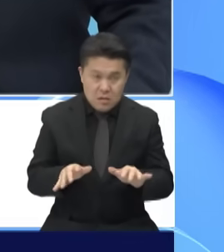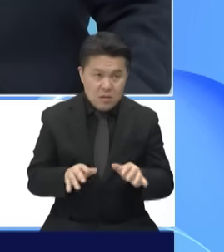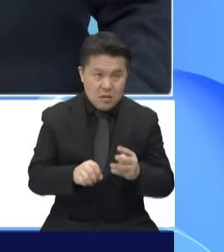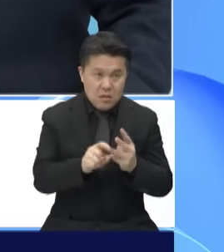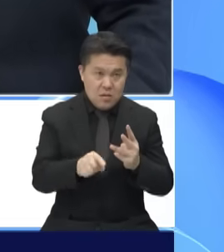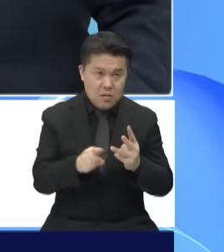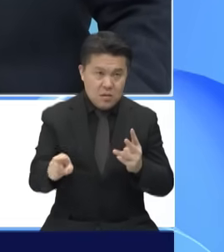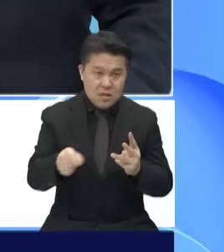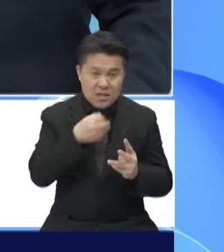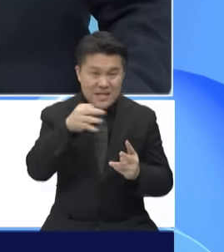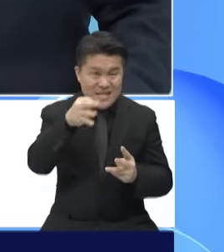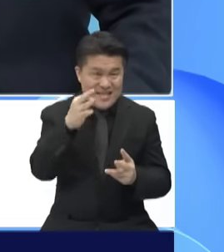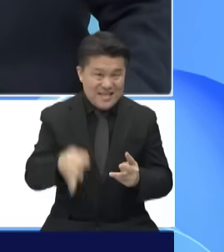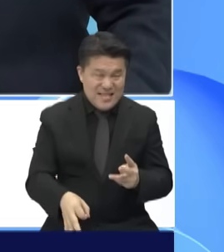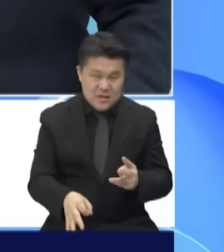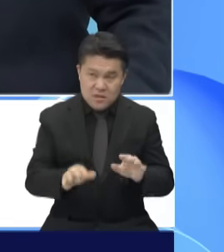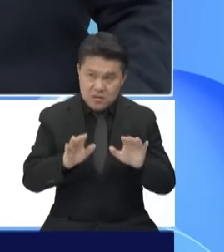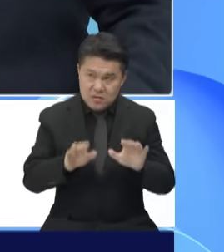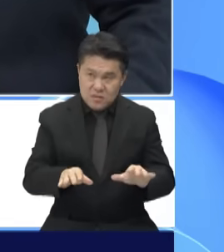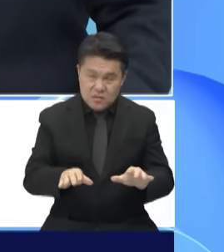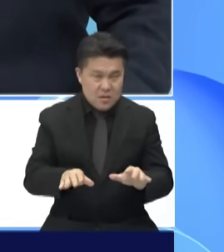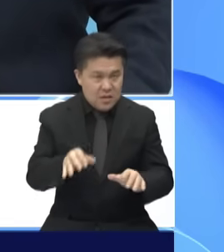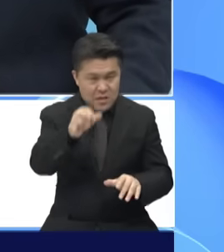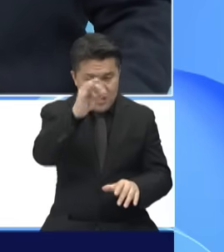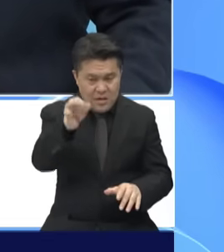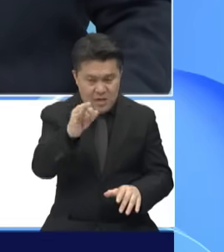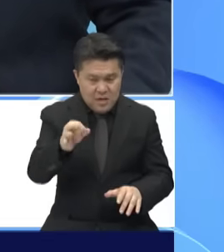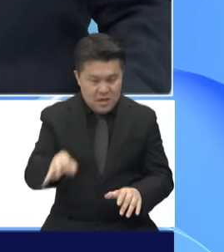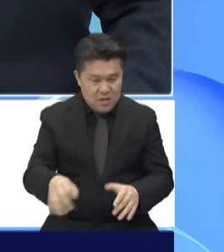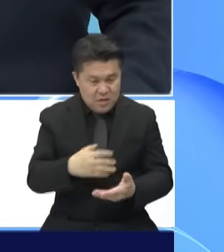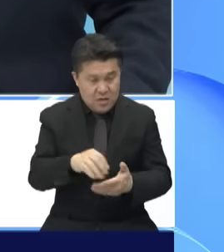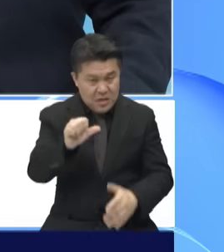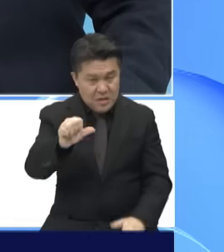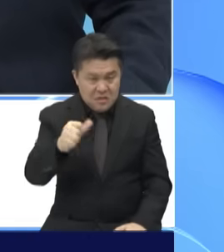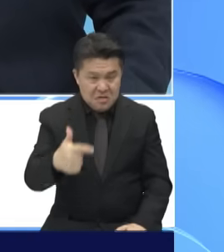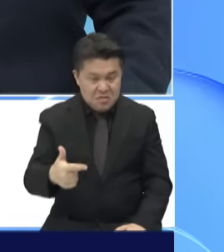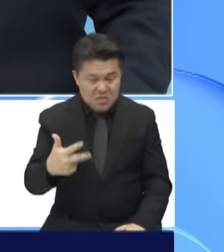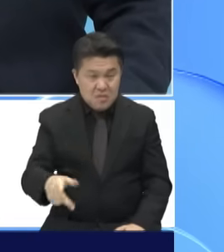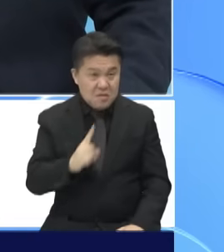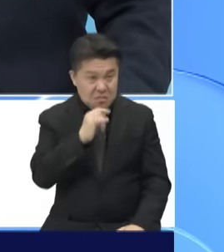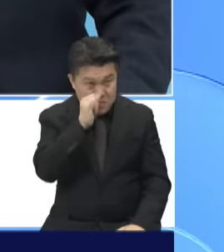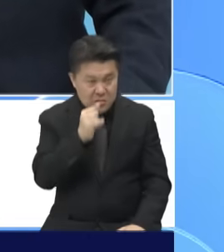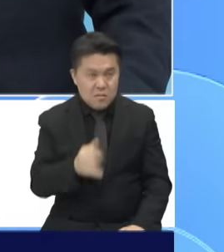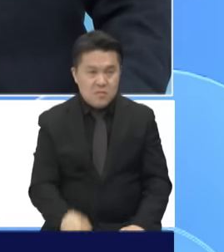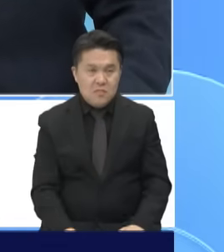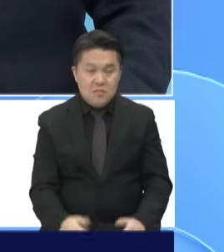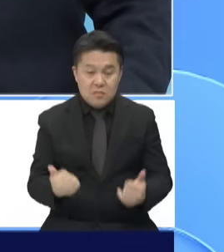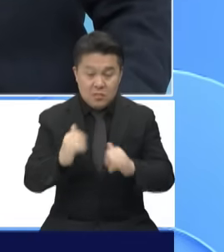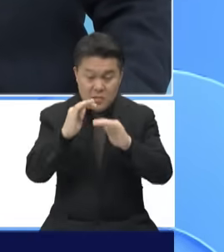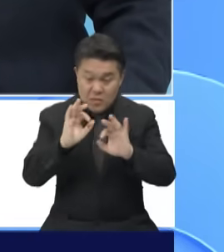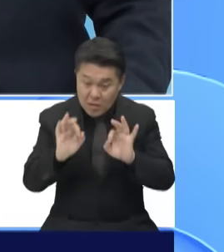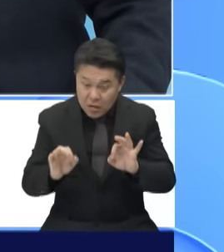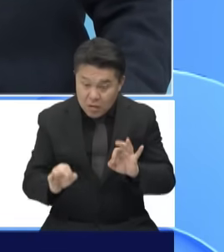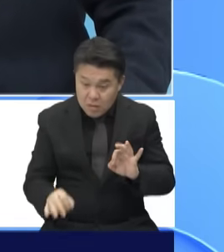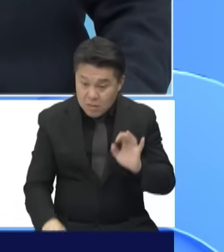인하를 해서 올해 5번 할 거야, 6번 할 거야, 7번 할 거야 그랬는데 그 회의록을 딱 보고 나니까 3월 가능성은 거의 낮아졌고요.